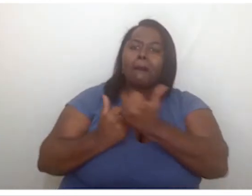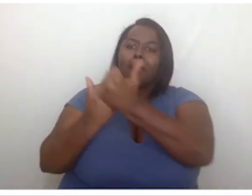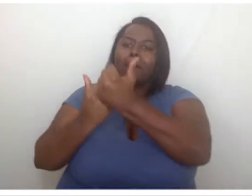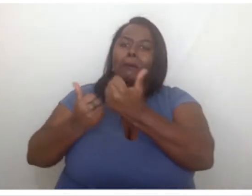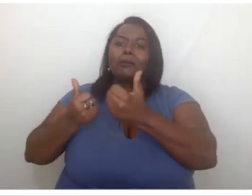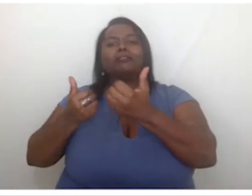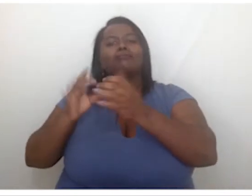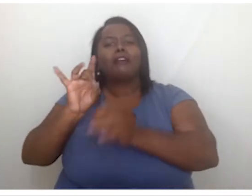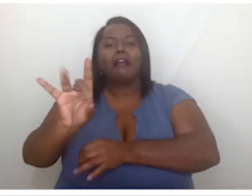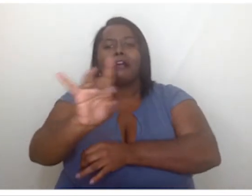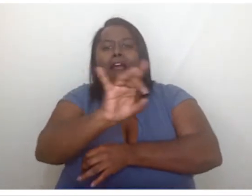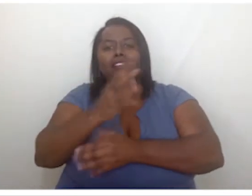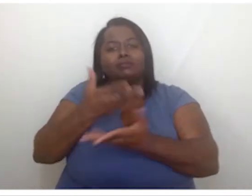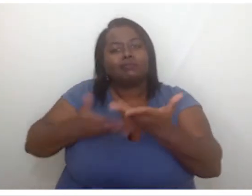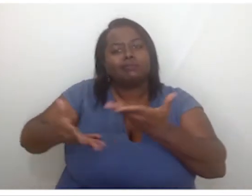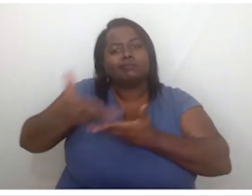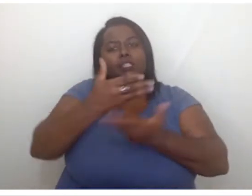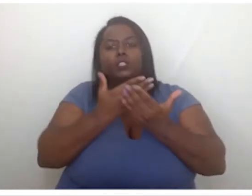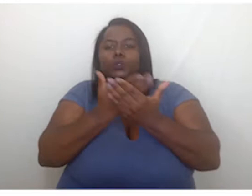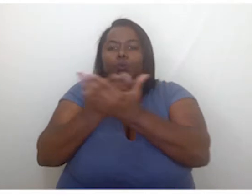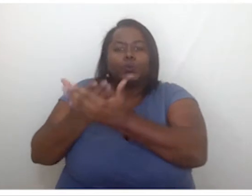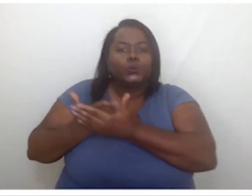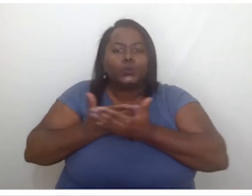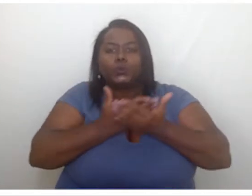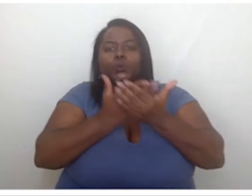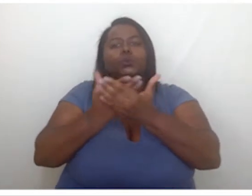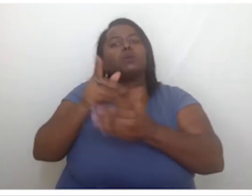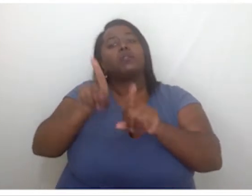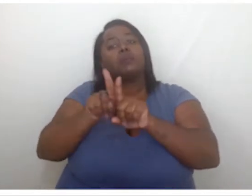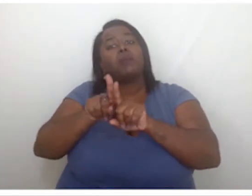aun cuando tú te estás sintiendo un poco triste